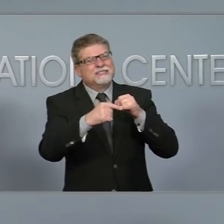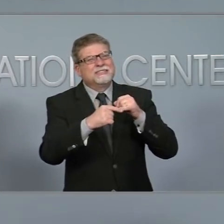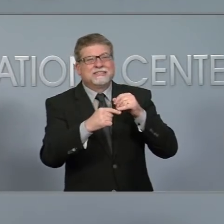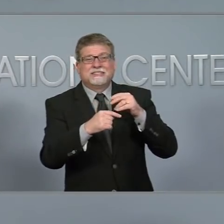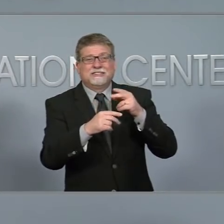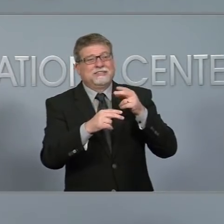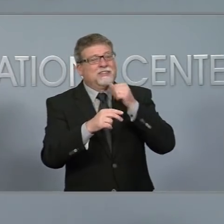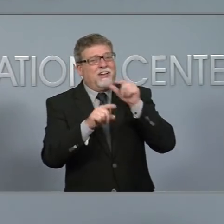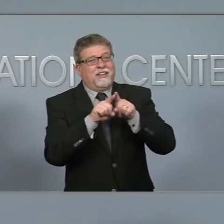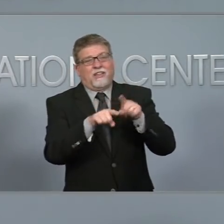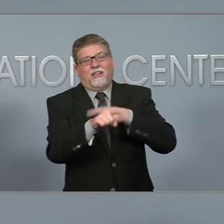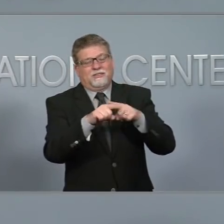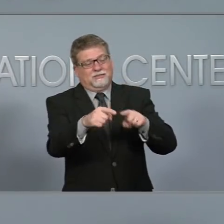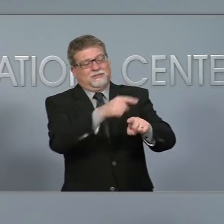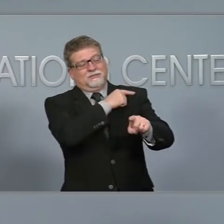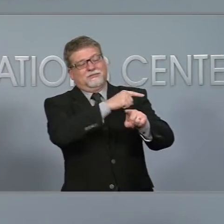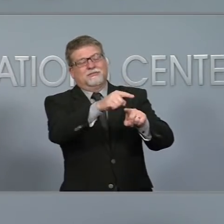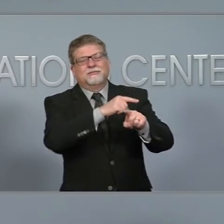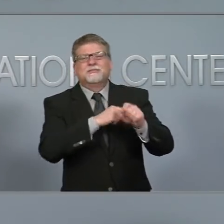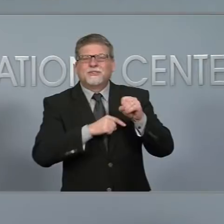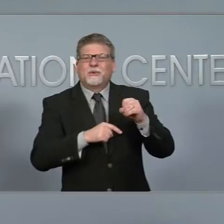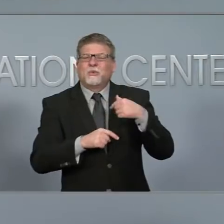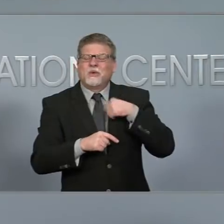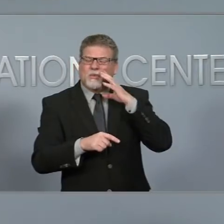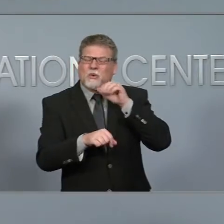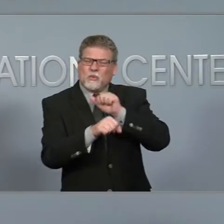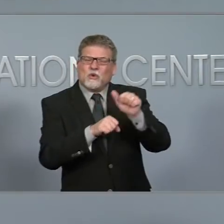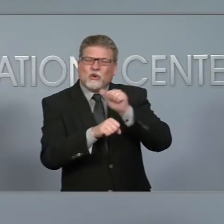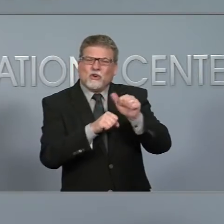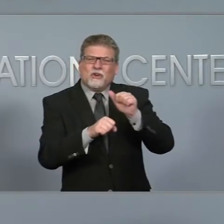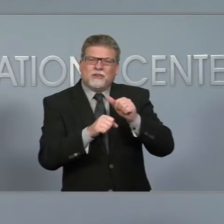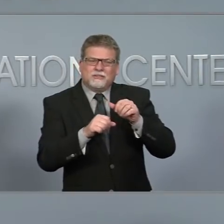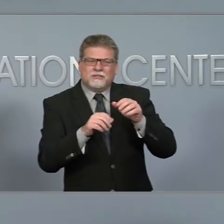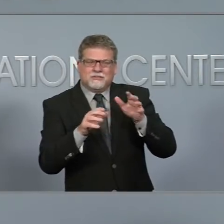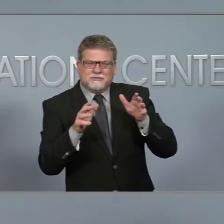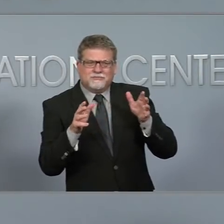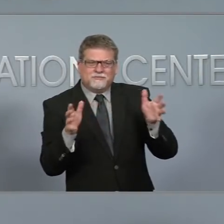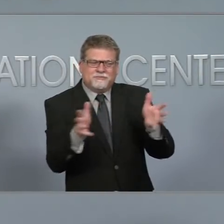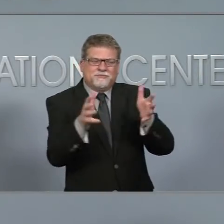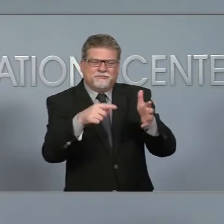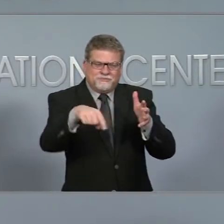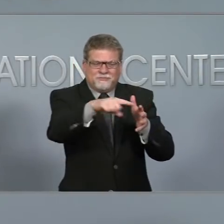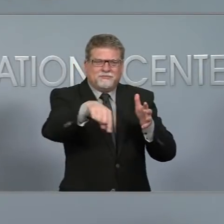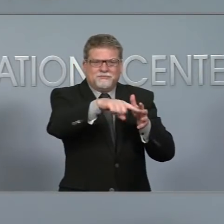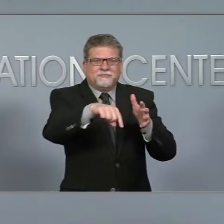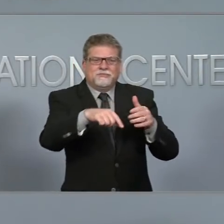fue